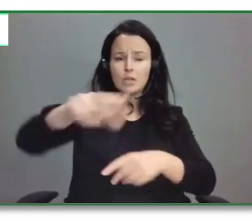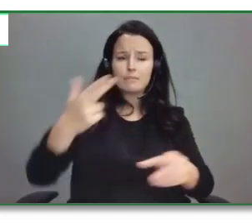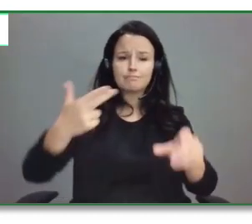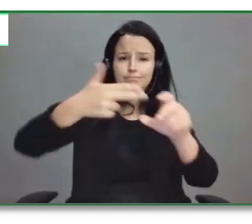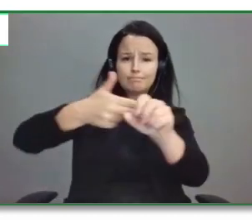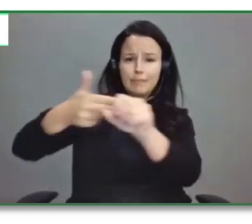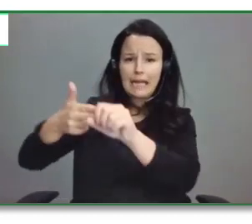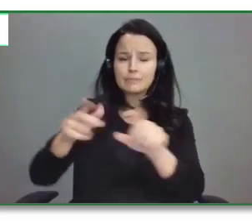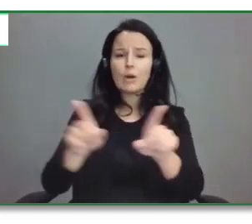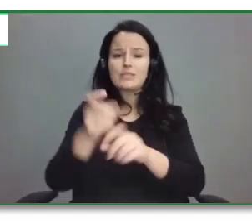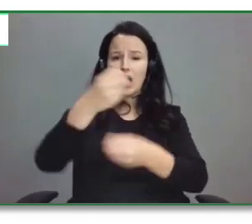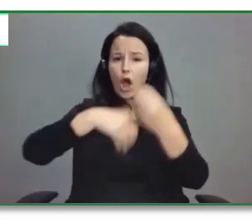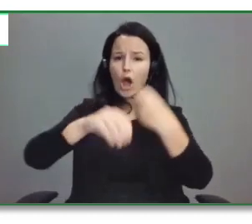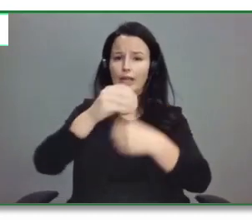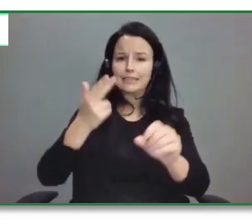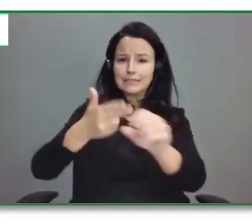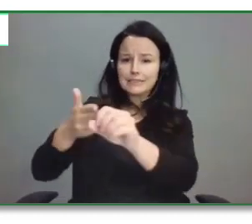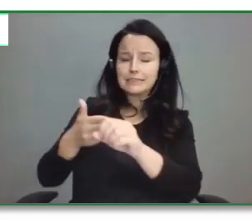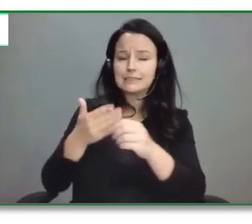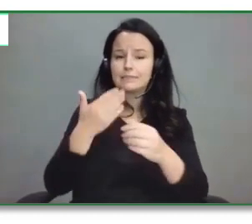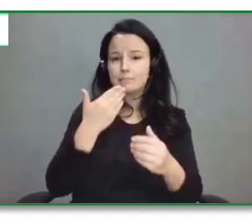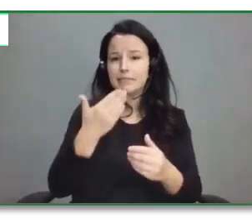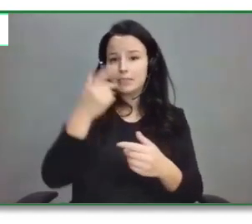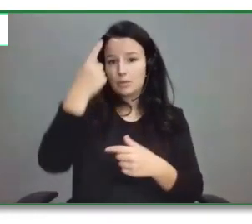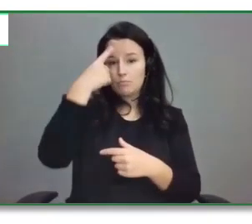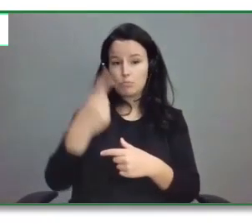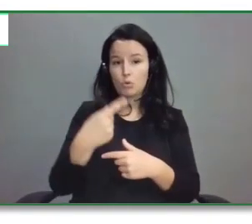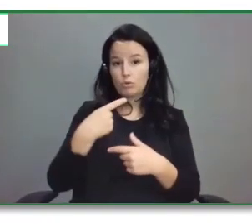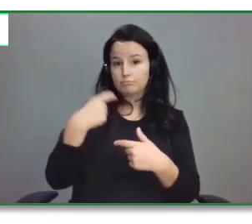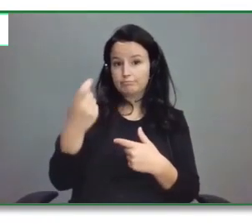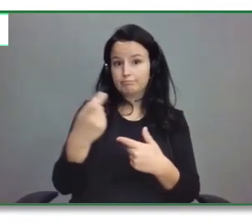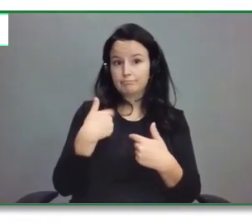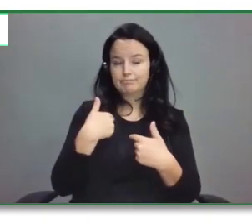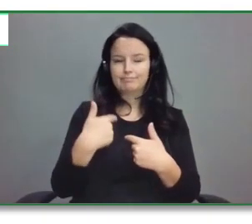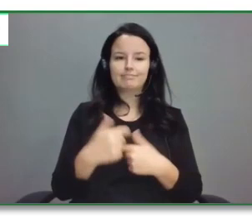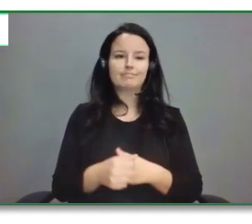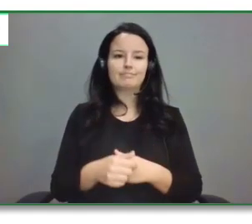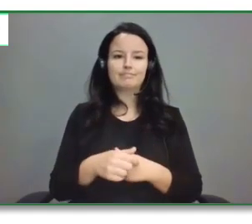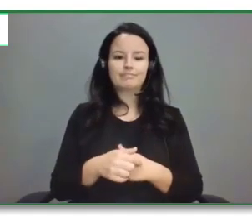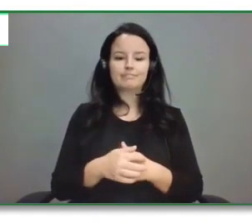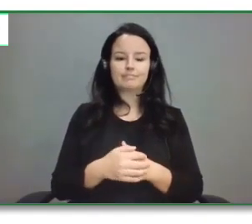conférence pour le choix de notre proposition il y a possibilité